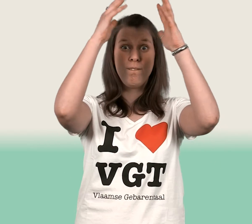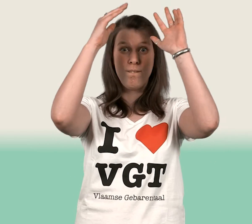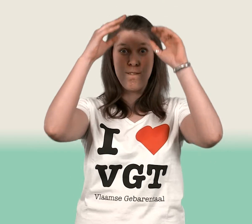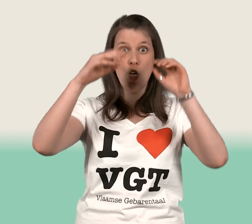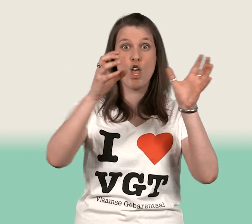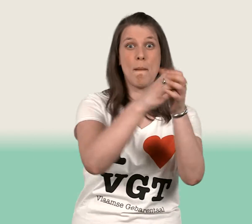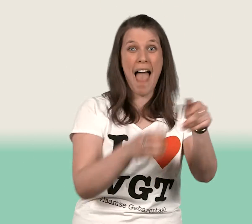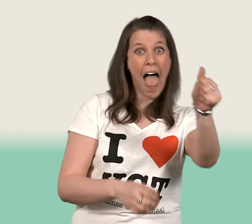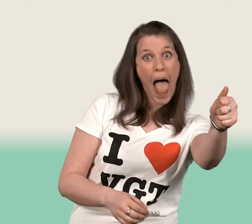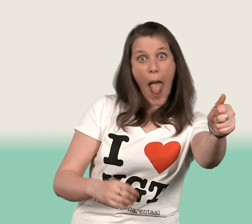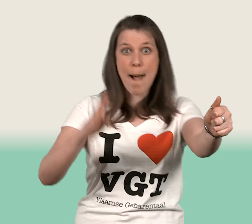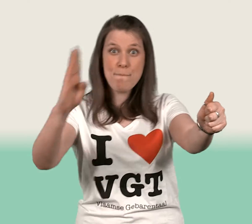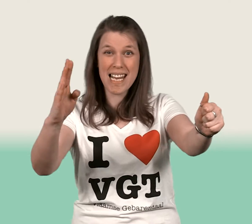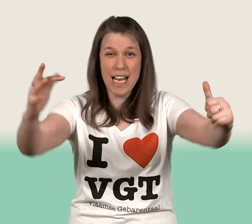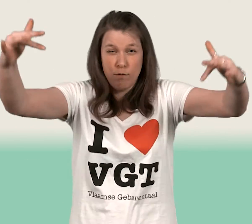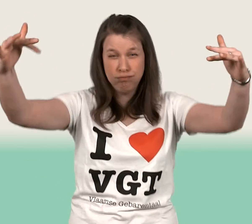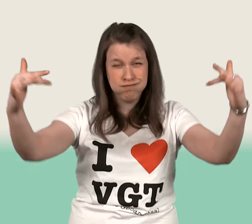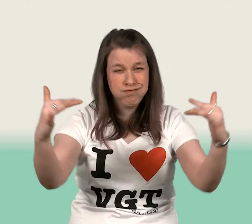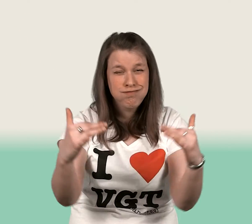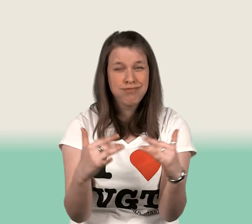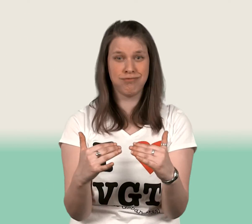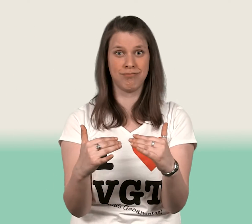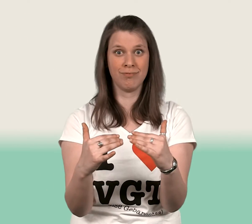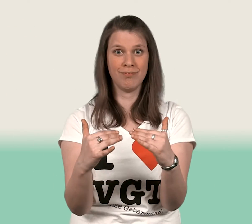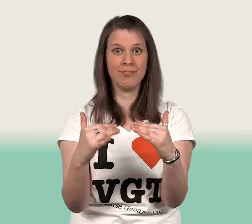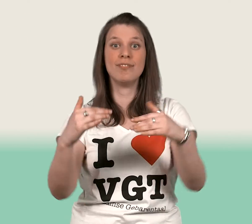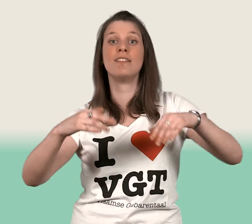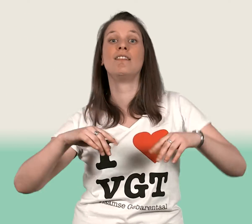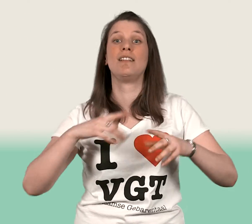Dat is het teken dat de deelnemers van ingangen A en B de flashmob bij moeten wonen.